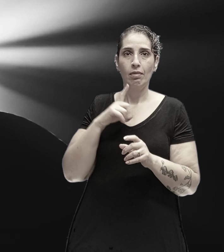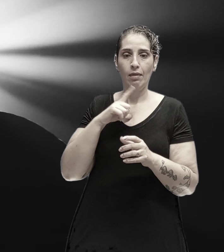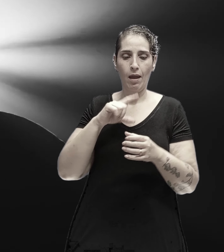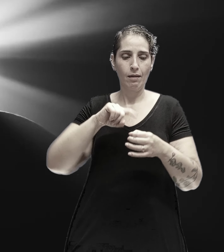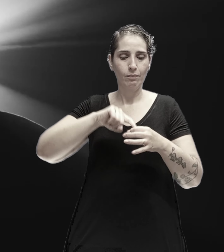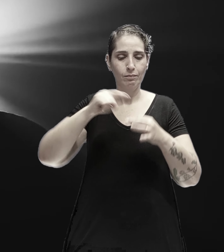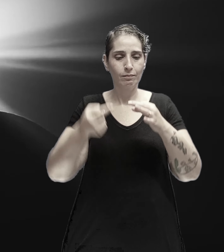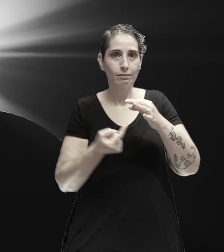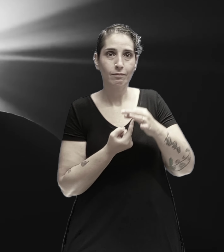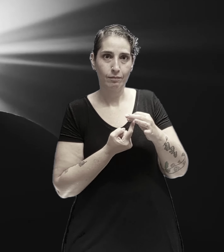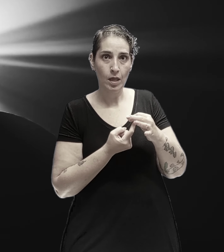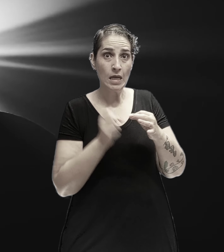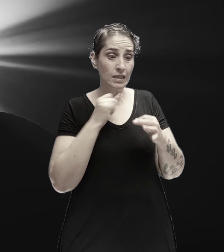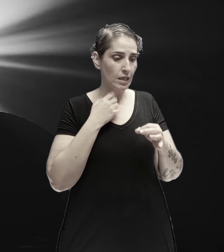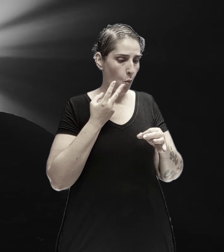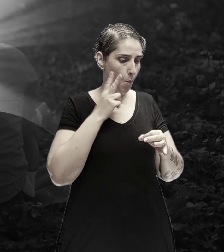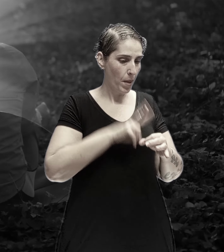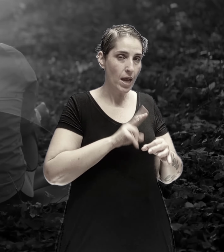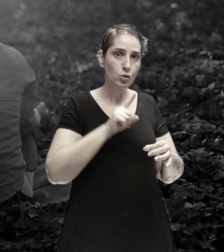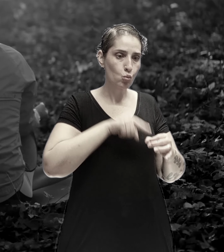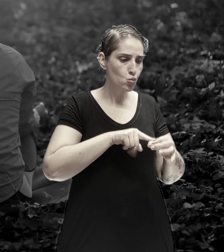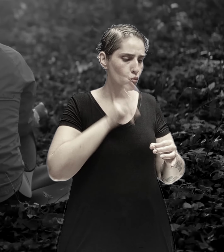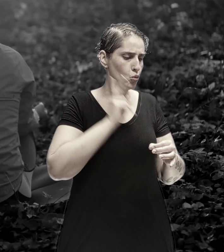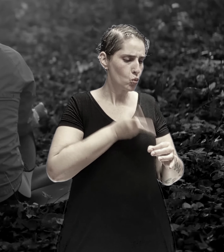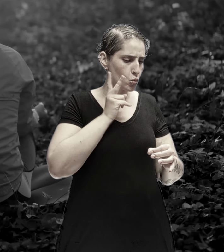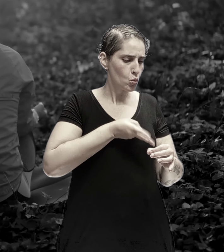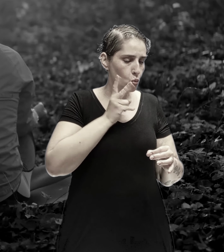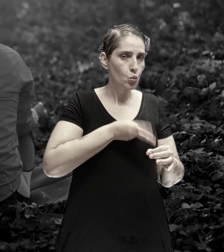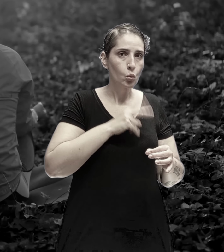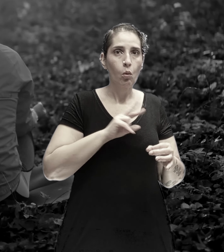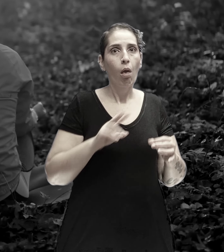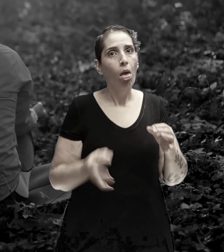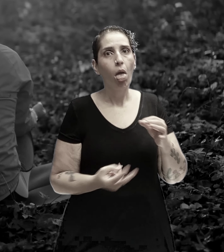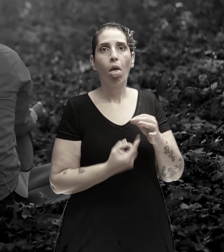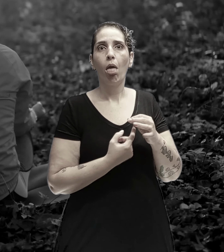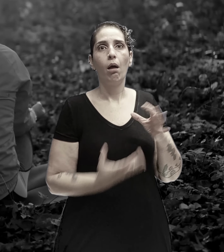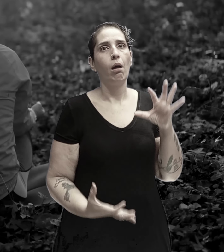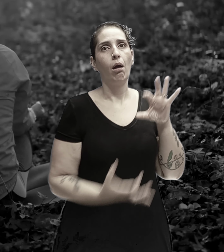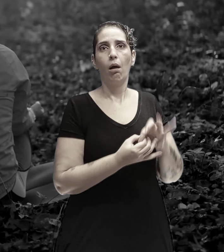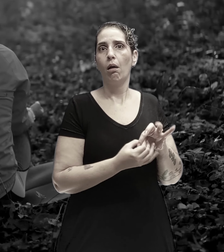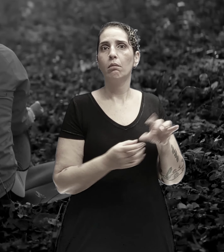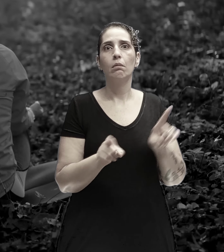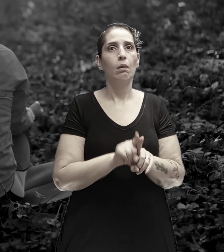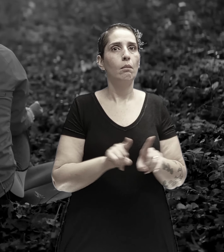Enquanto estivermos presos a um, estaremos presos ao outro.